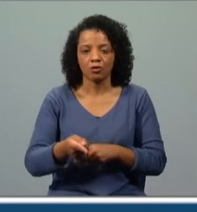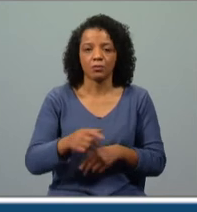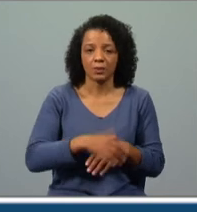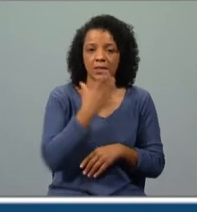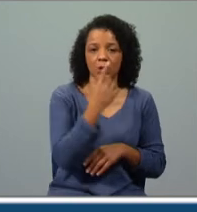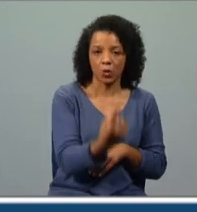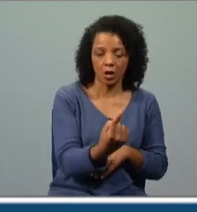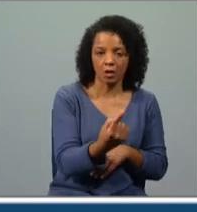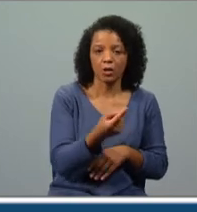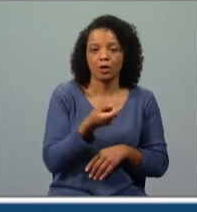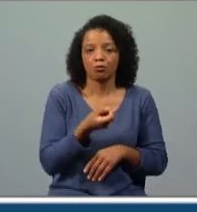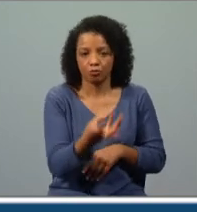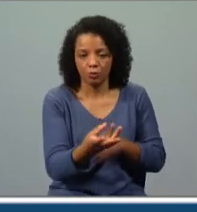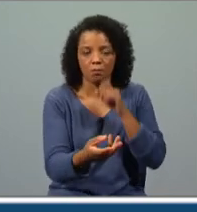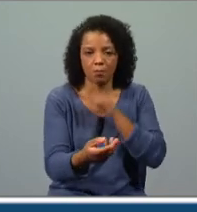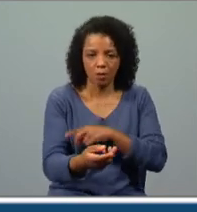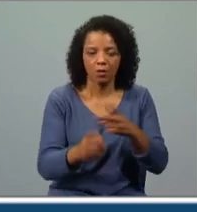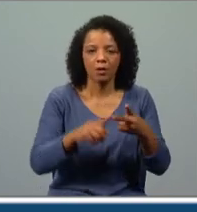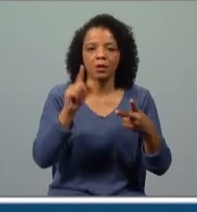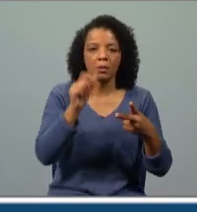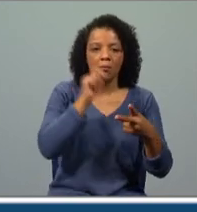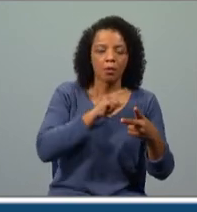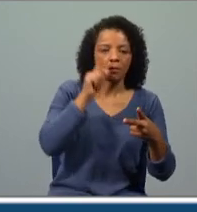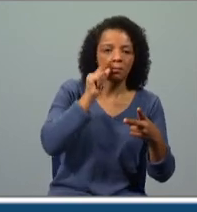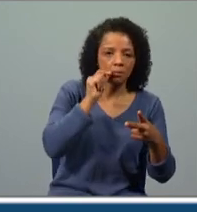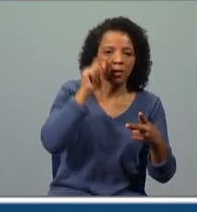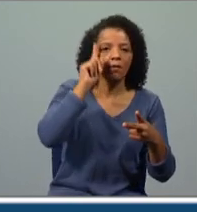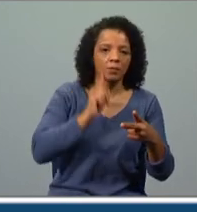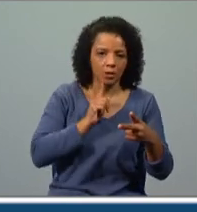singular que tem que variam em número e variam em gênero ou seja temos os 單數必須在數量和性別不同，也就是說，我們有